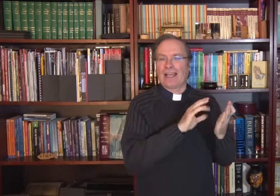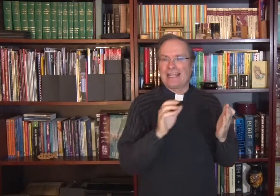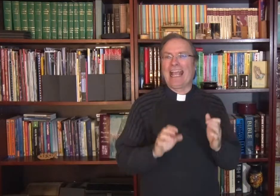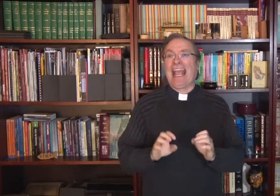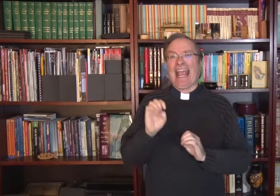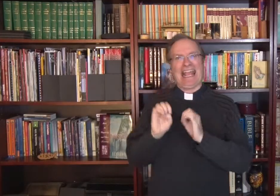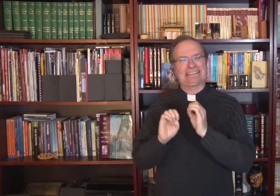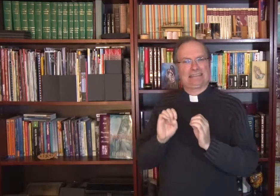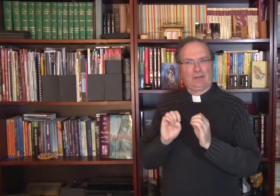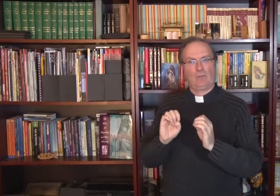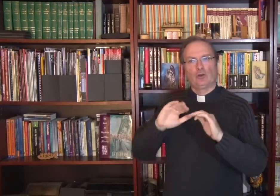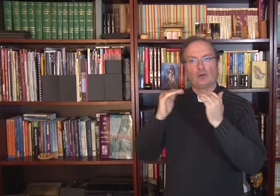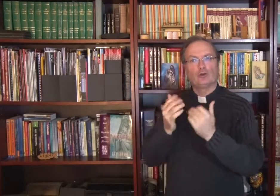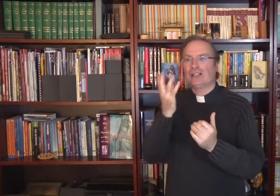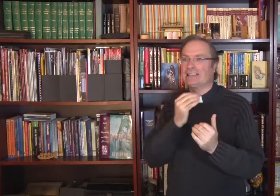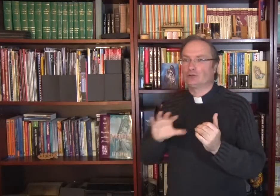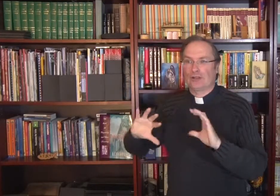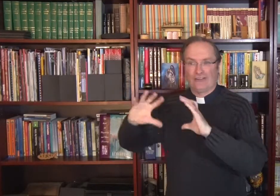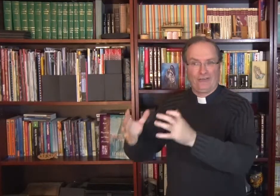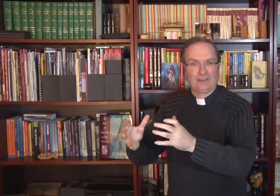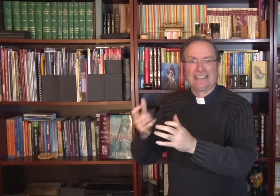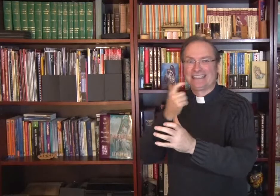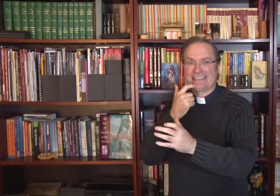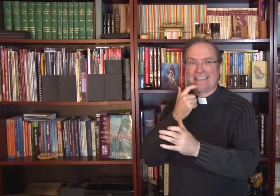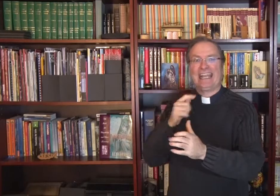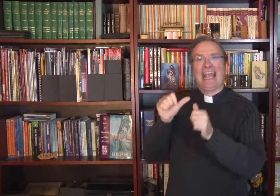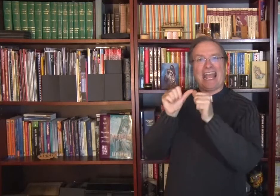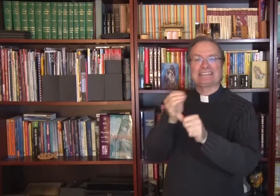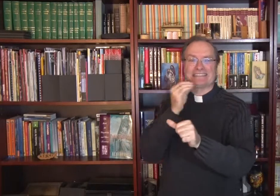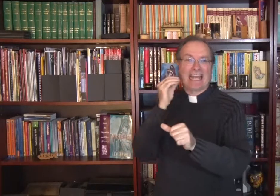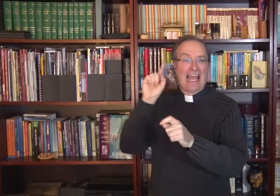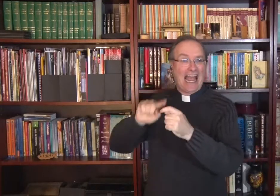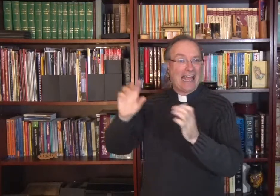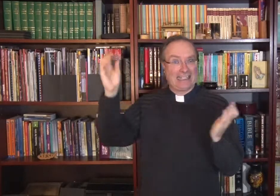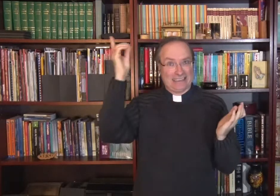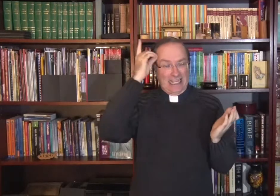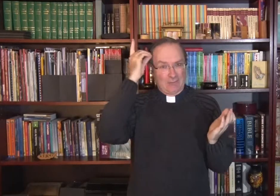et estimé de tous les Juifs qui résidaient à Damas,